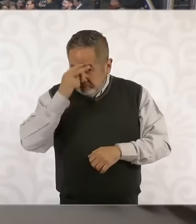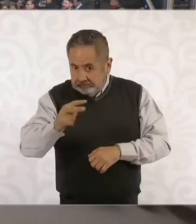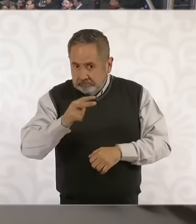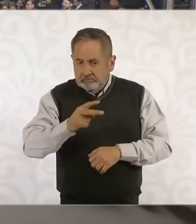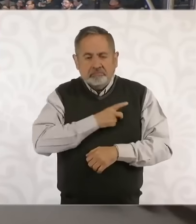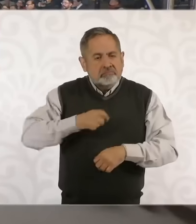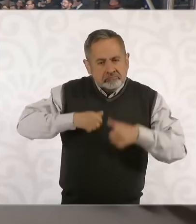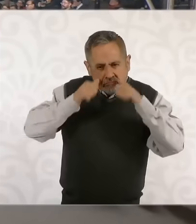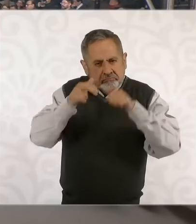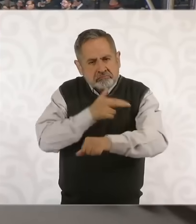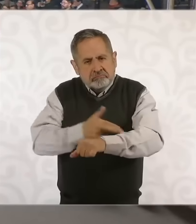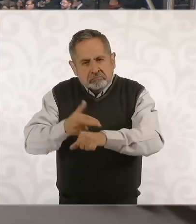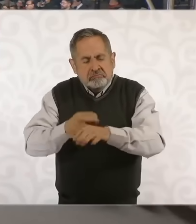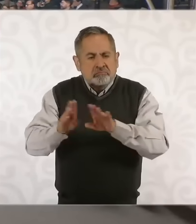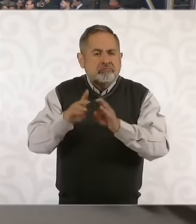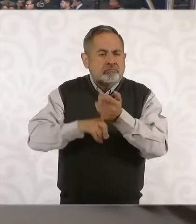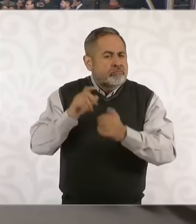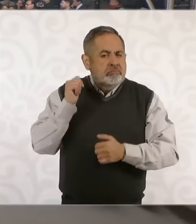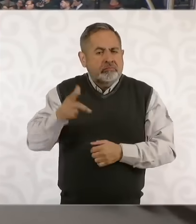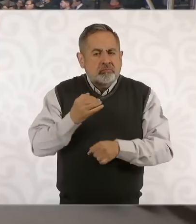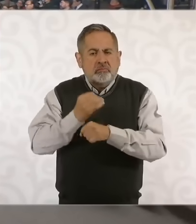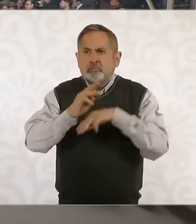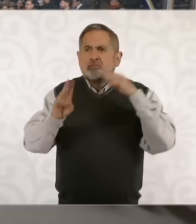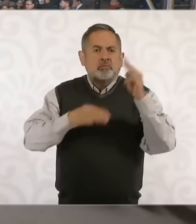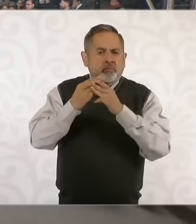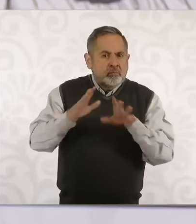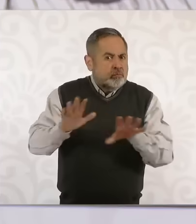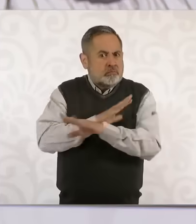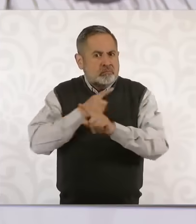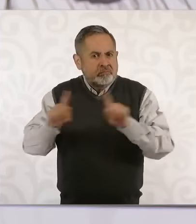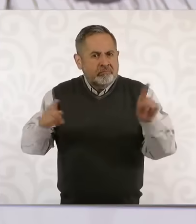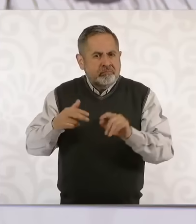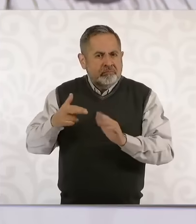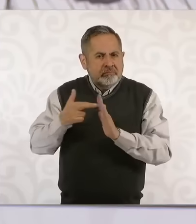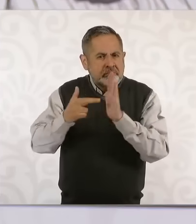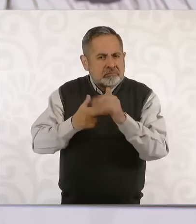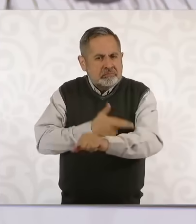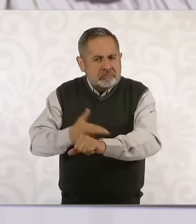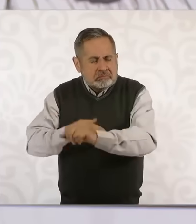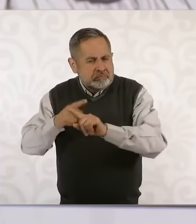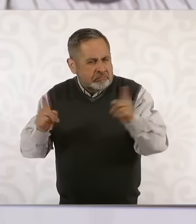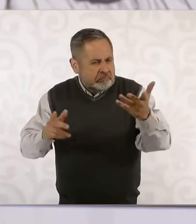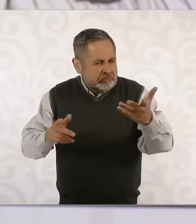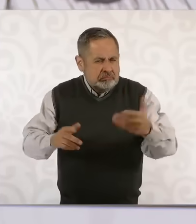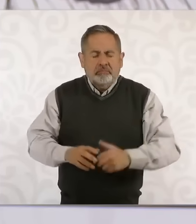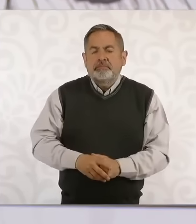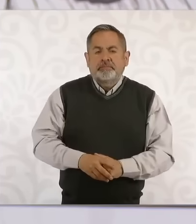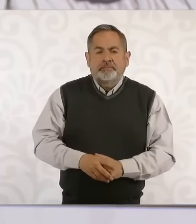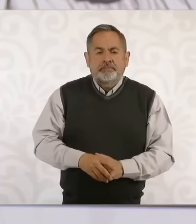ante las condiciones geopolíticas de lo que se está viviendo? Hay que estar atentos siempre. Eh,